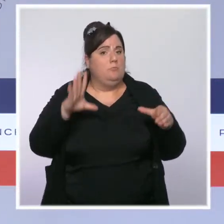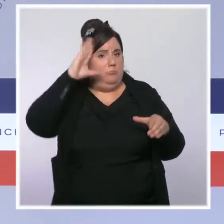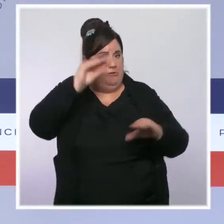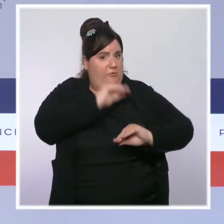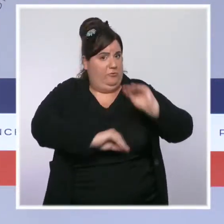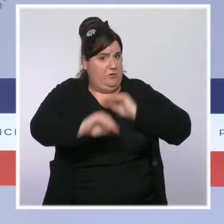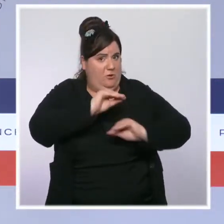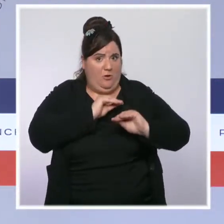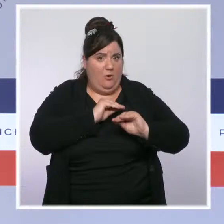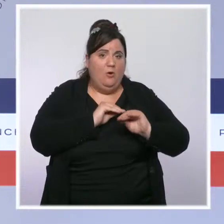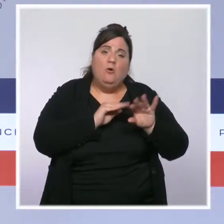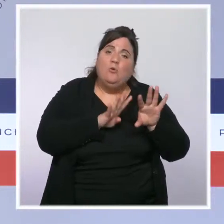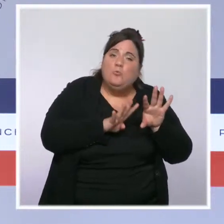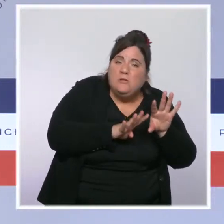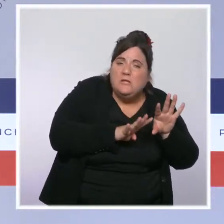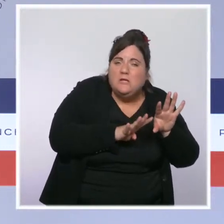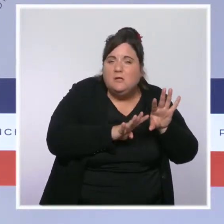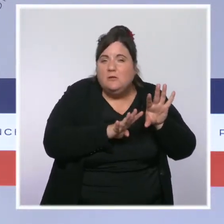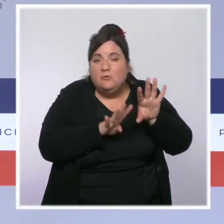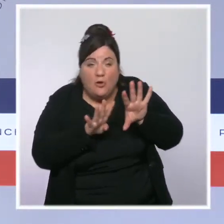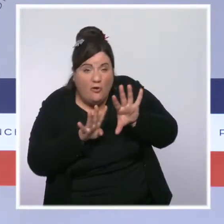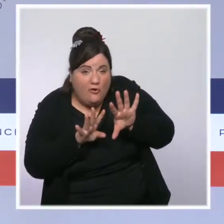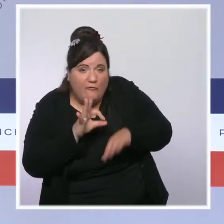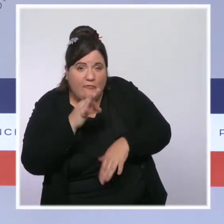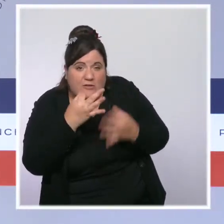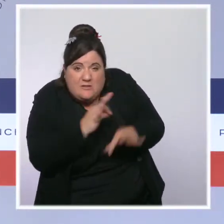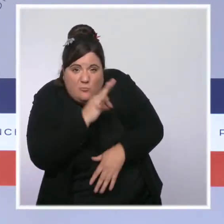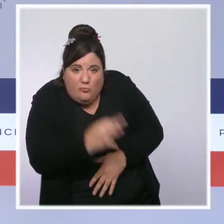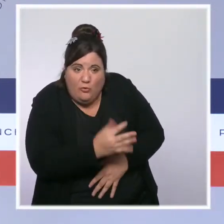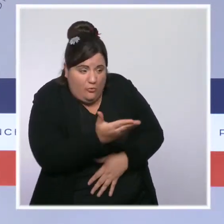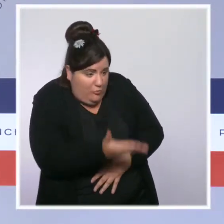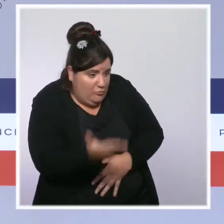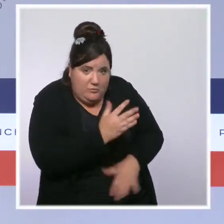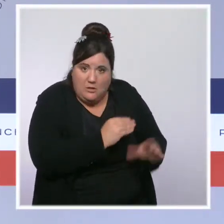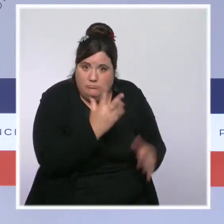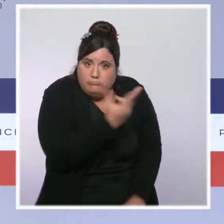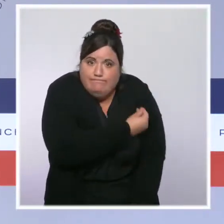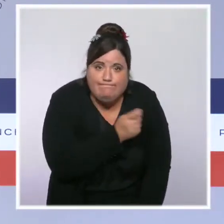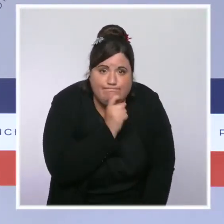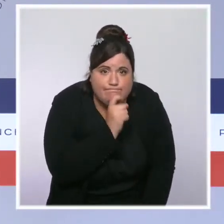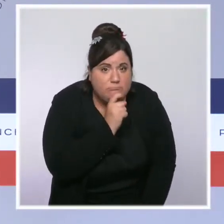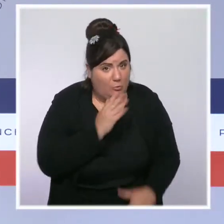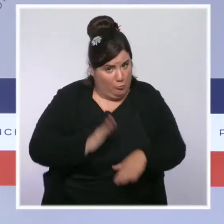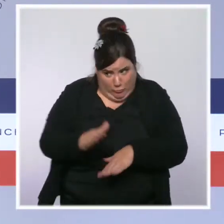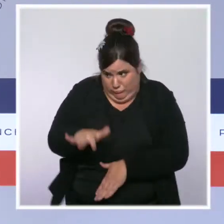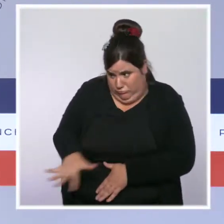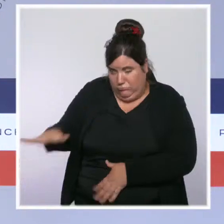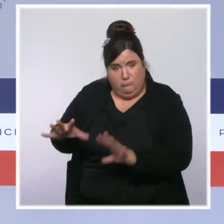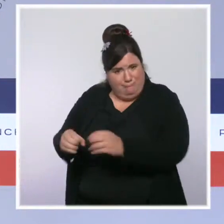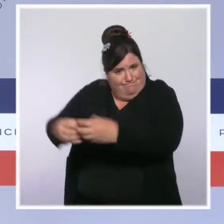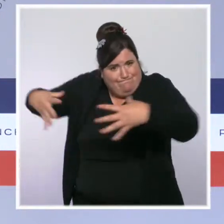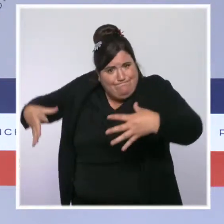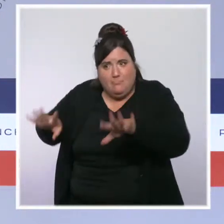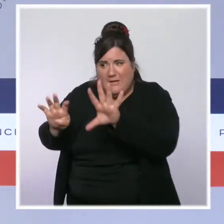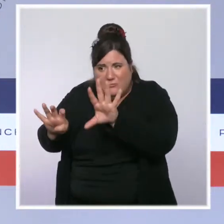qu'on en passerait à parler des 90, 91, 92 % de soignants qui ont eu la responsabilité de se faire vacciner.